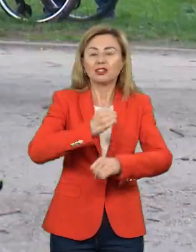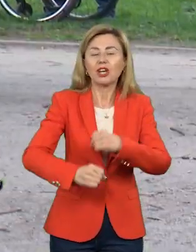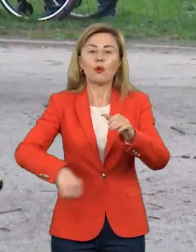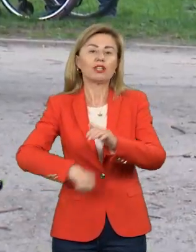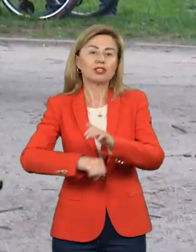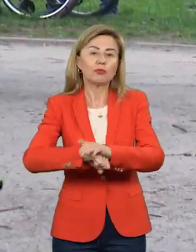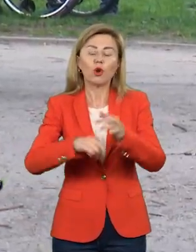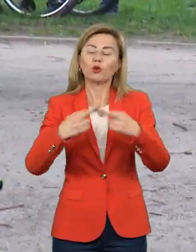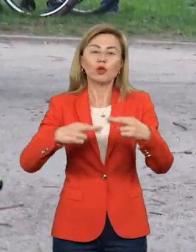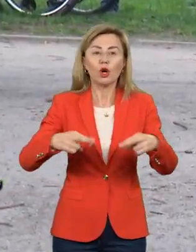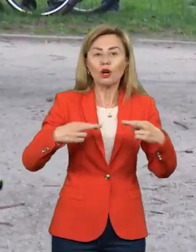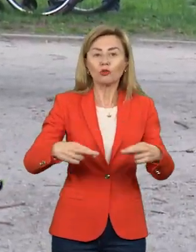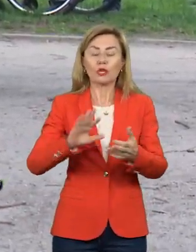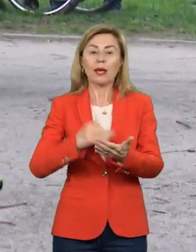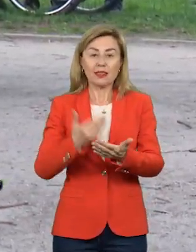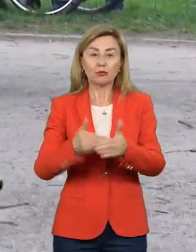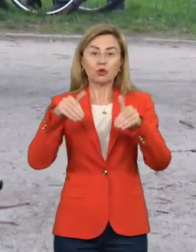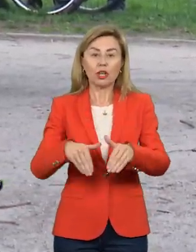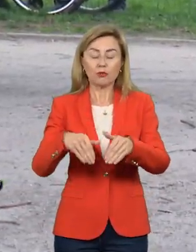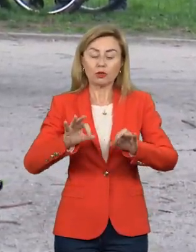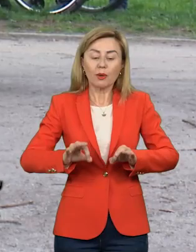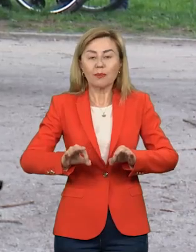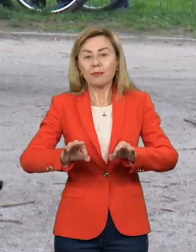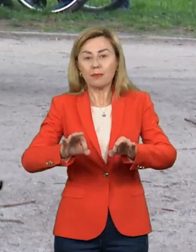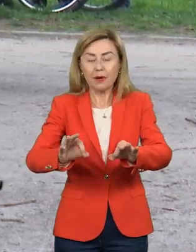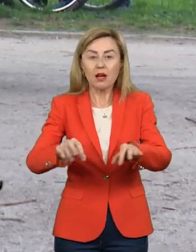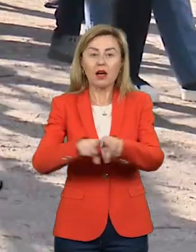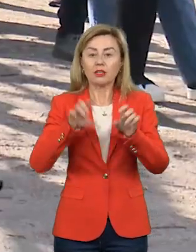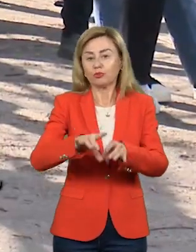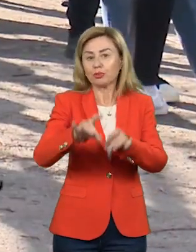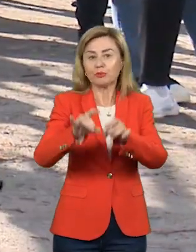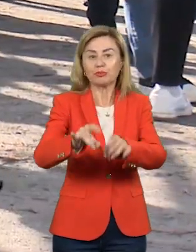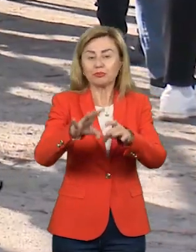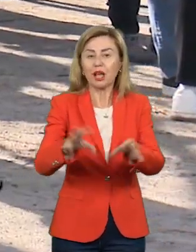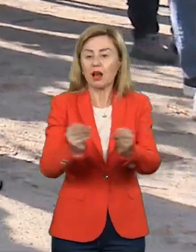Czyli wózki, które pozwalają na przewożenie spacerowo, na bieganie z osobą niepełnosprawną,